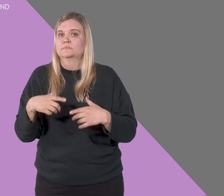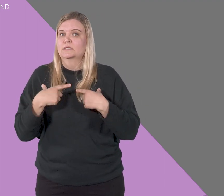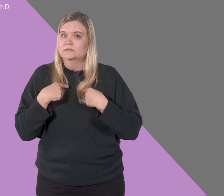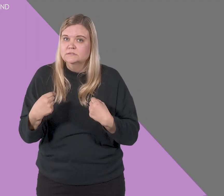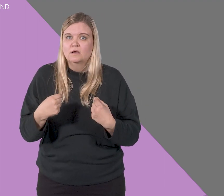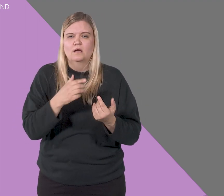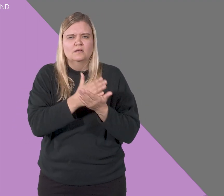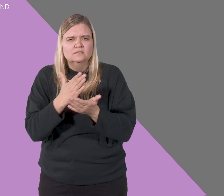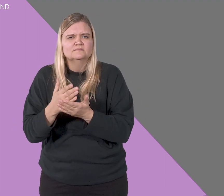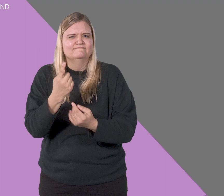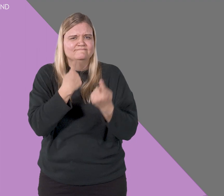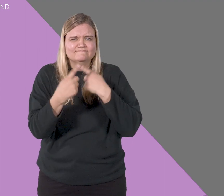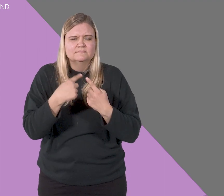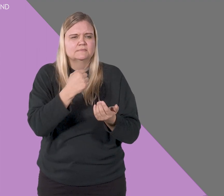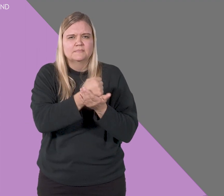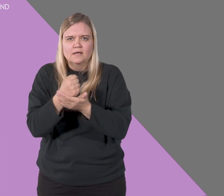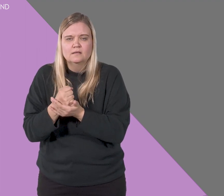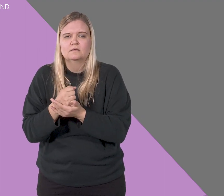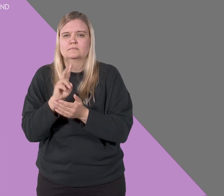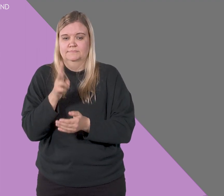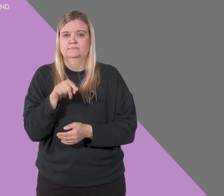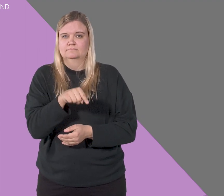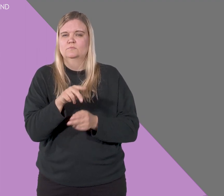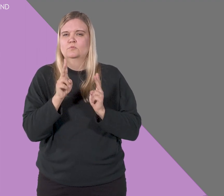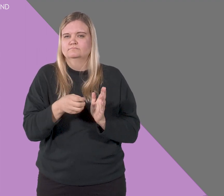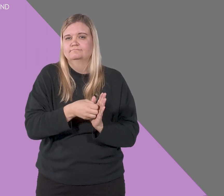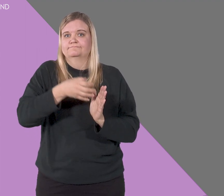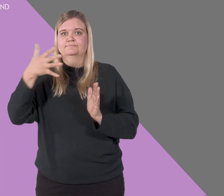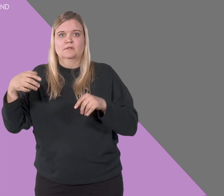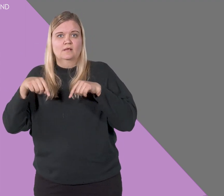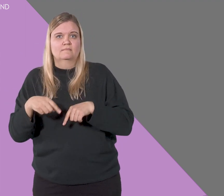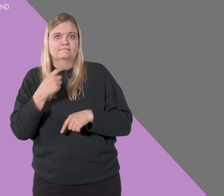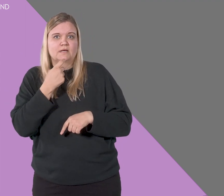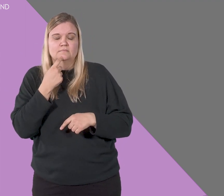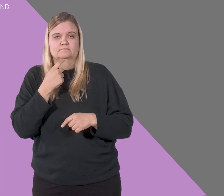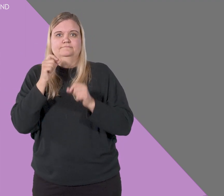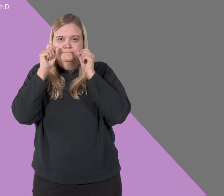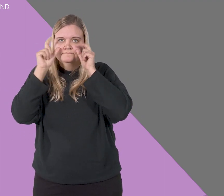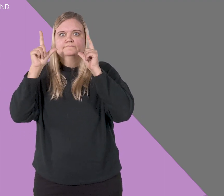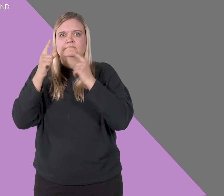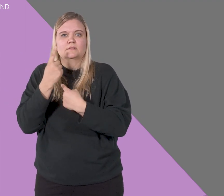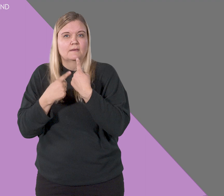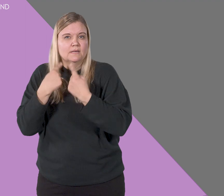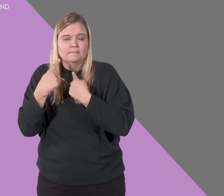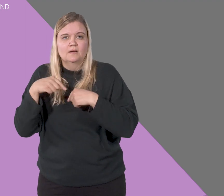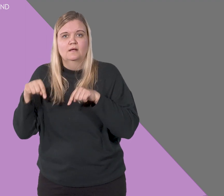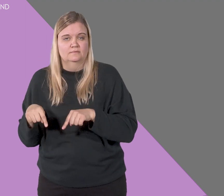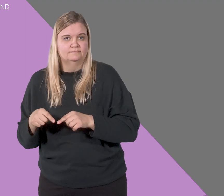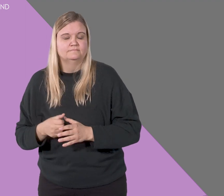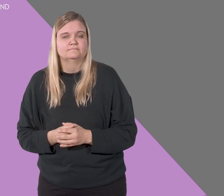flera intressanta ärenden och beslut, av vilka en del väckt debatt - också i Finland.